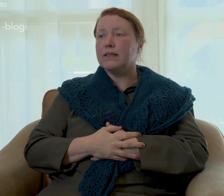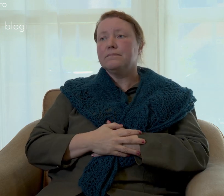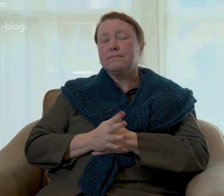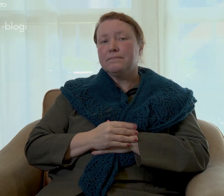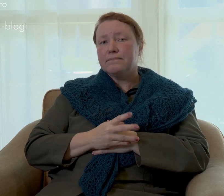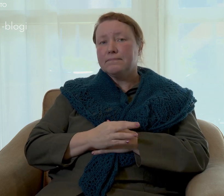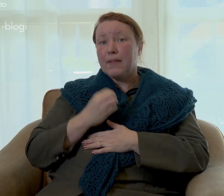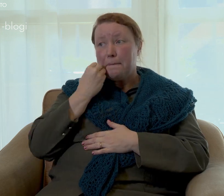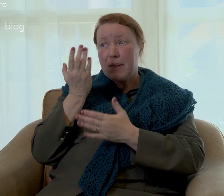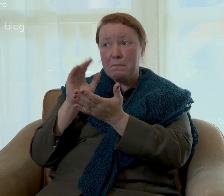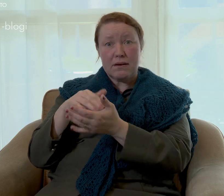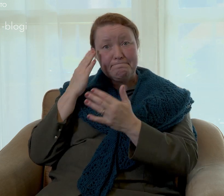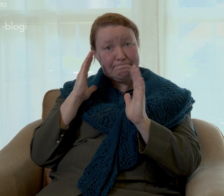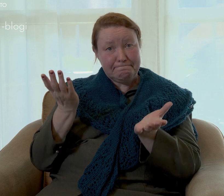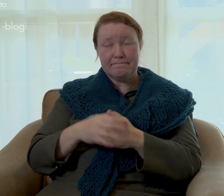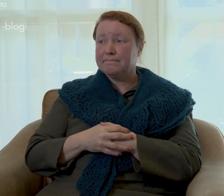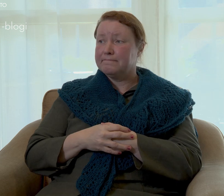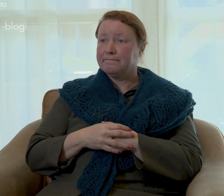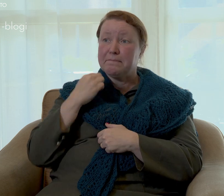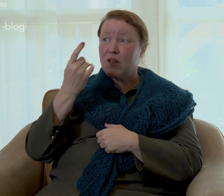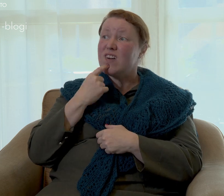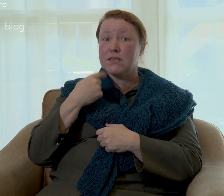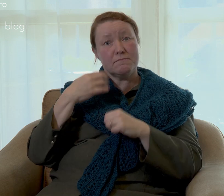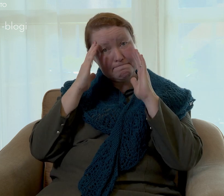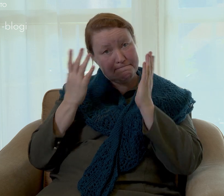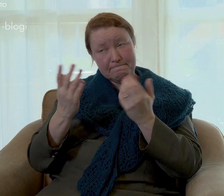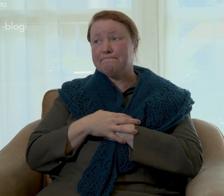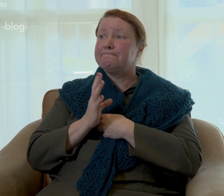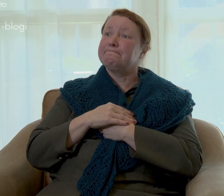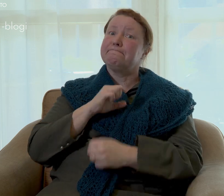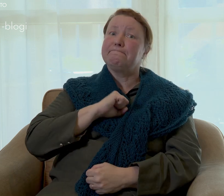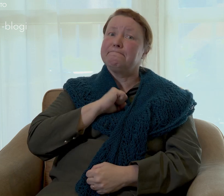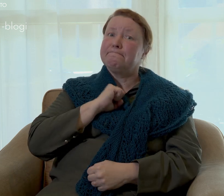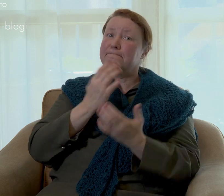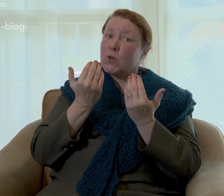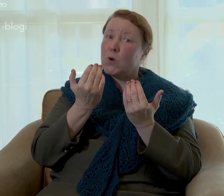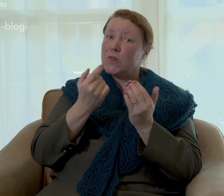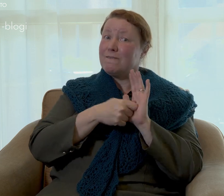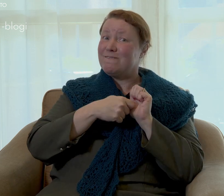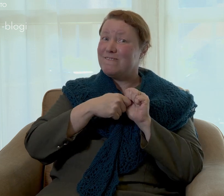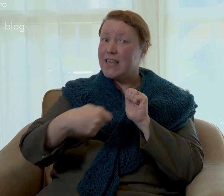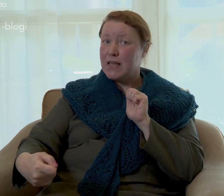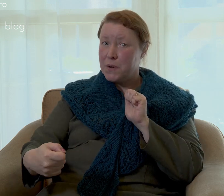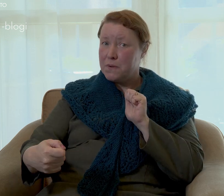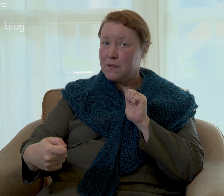minkä jälkeen joutuu odottamaan vastausta tietämättä, - milloin se tulee ja onko viestiä vielä edes luettu.